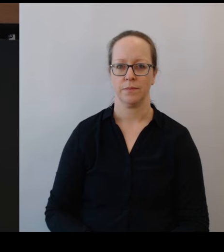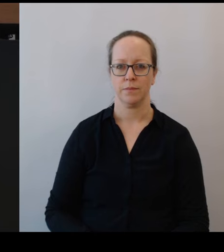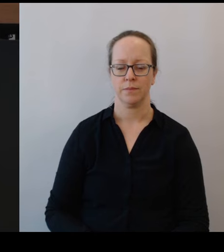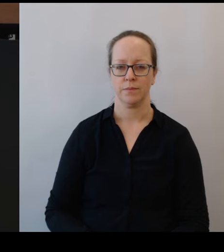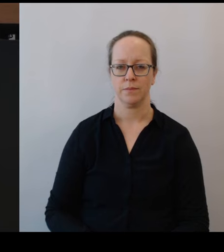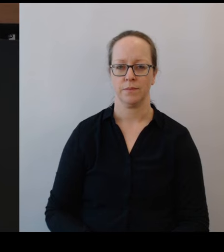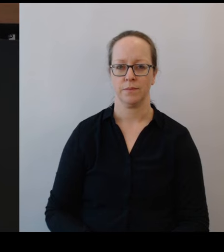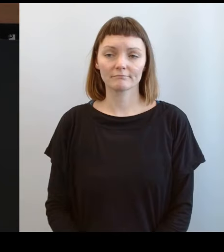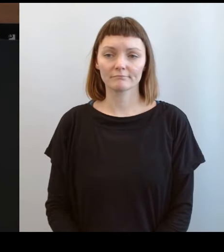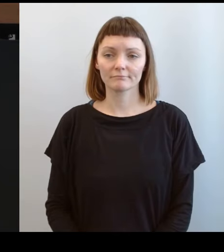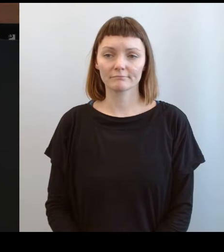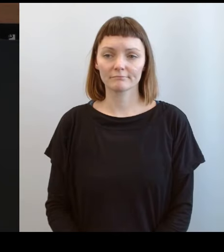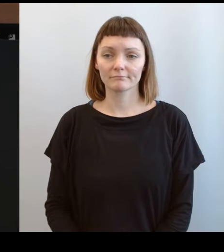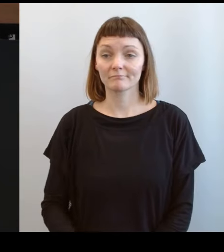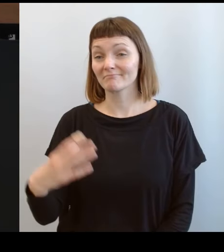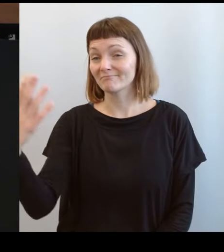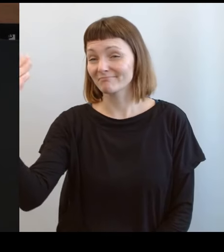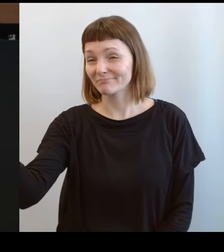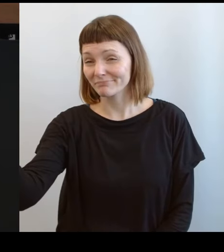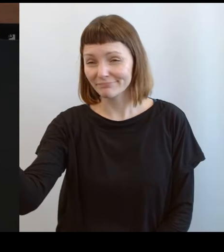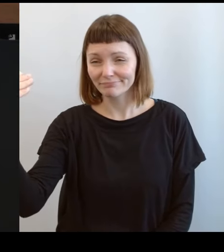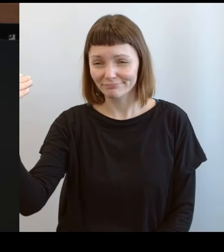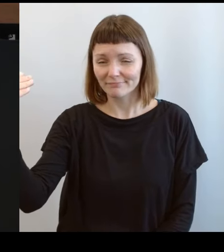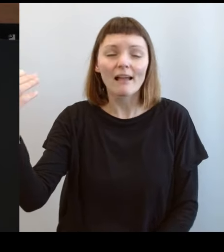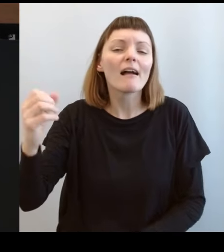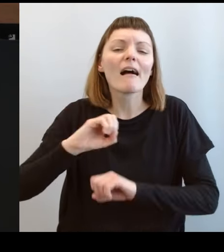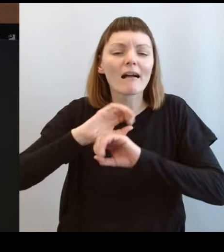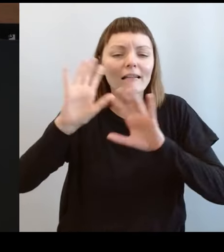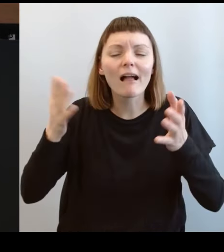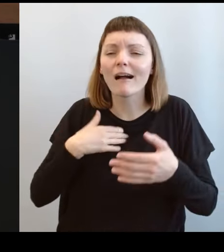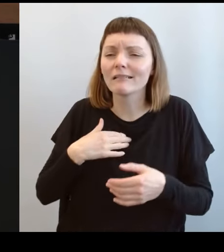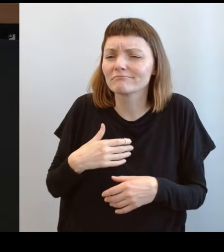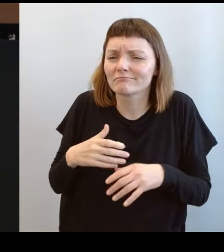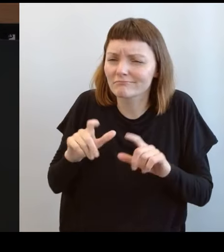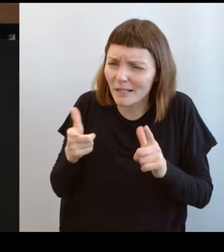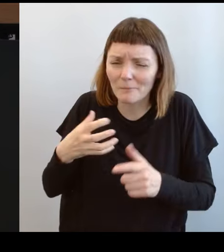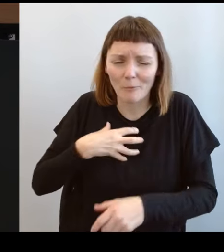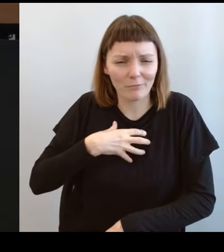Und es ist auch völlig in Ordnung, wenn Sie eine eigene machen. Ist ja logisch, dass dieser Antrag abgelehnt